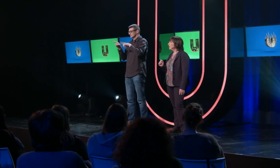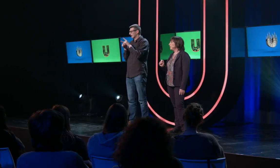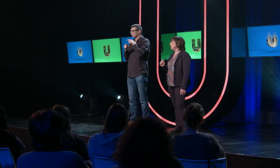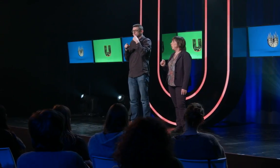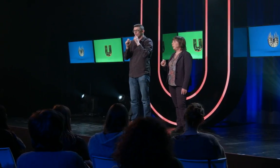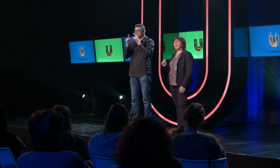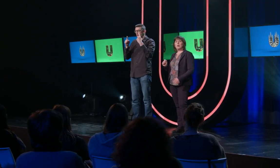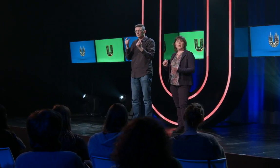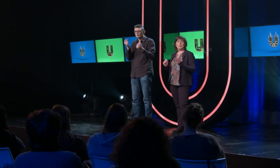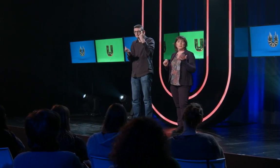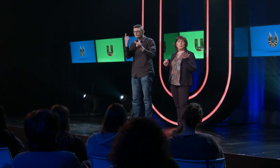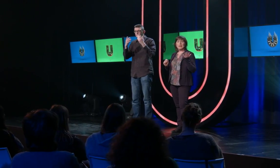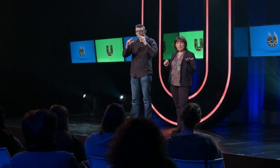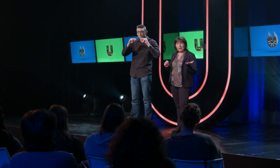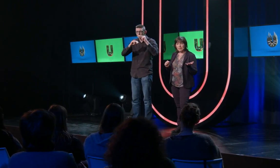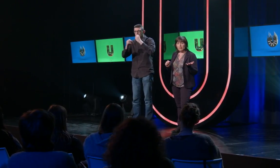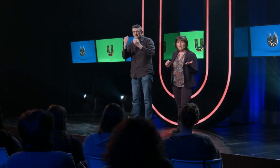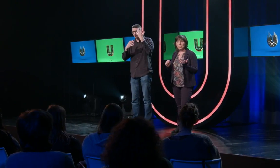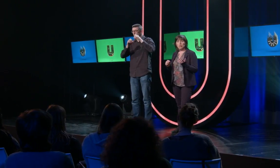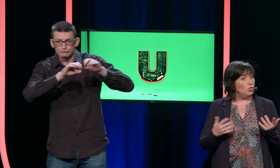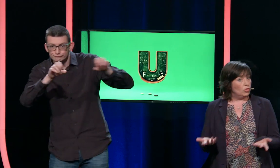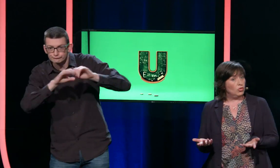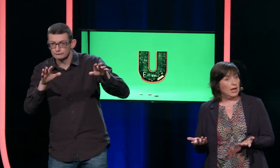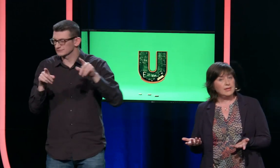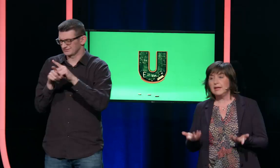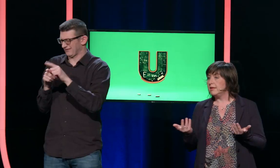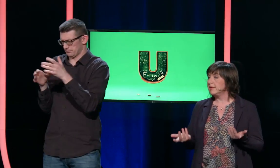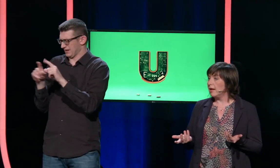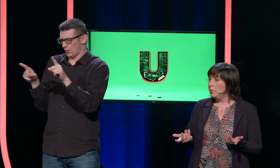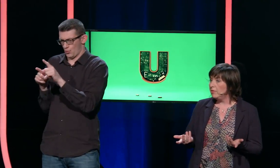dat er op Ketnet een jeugdjournaal is, Karrewiet,